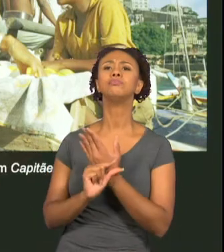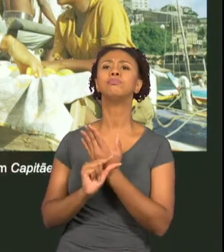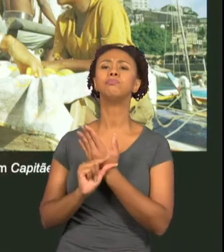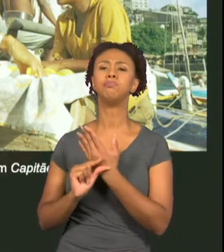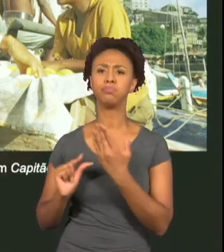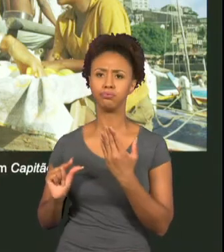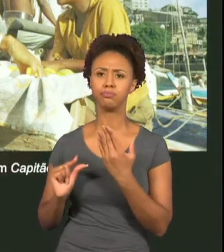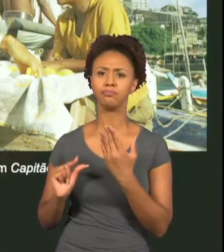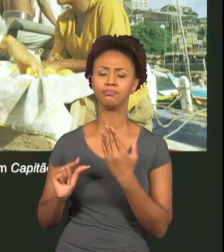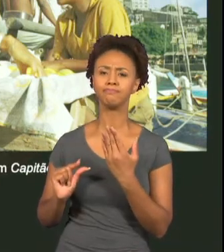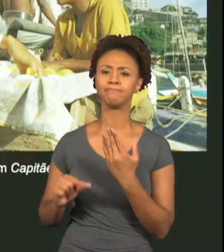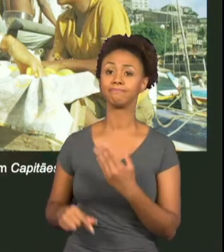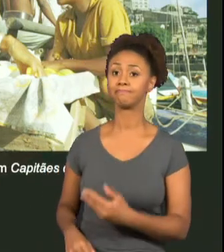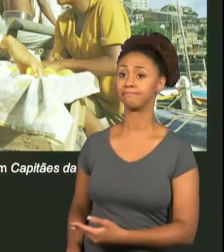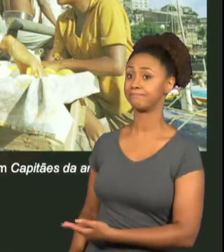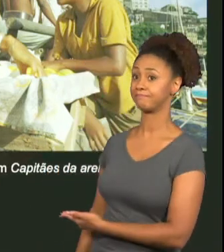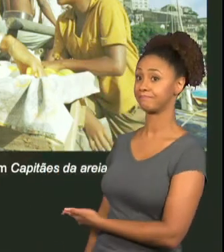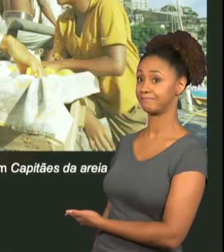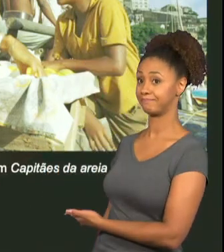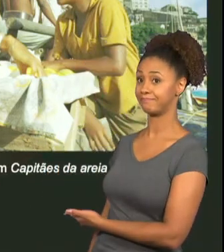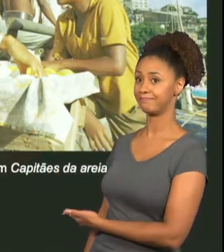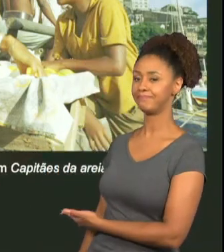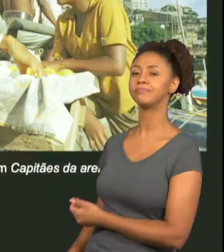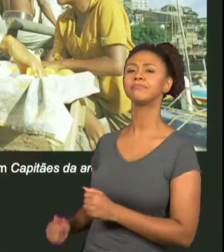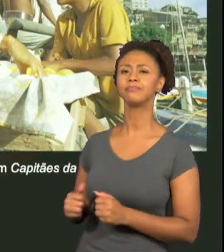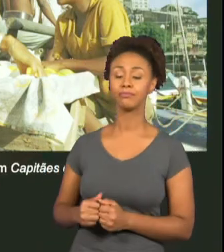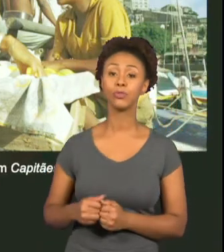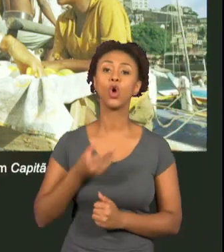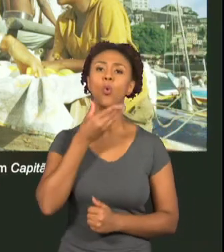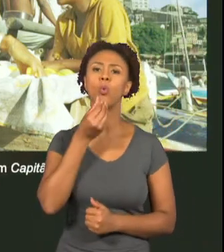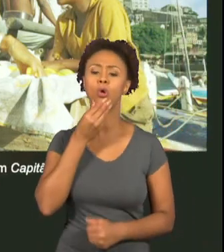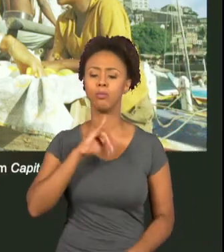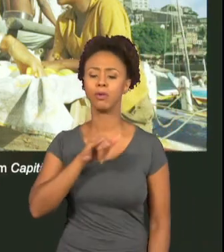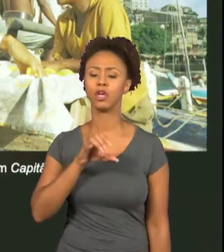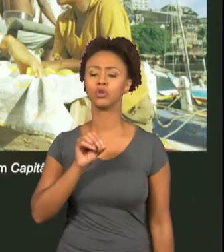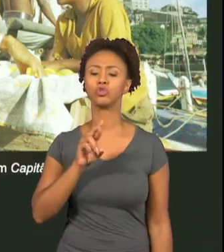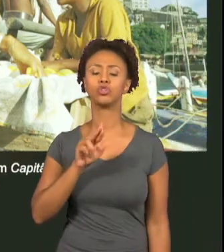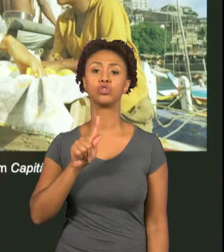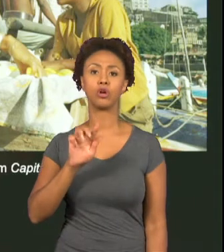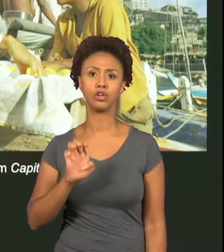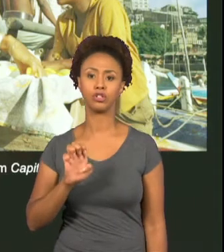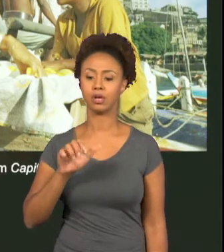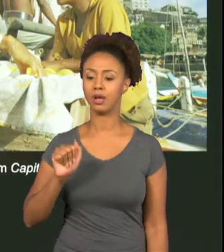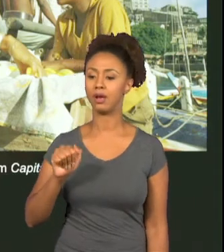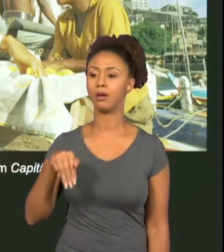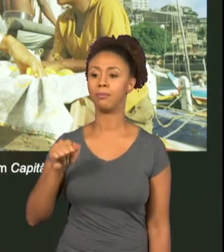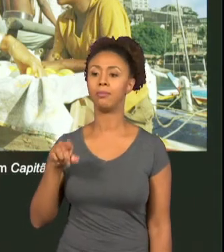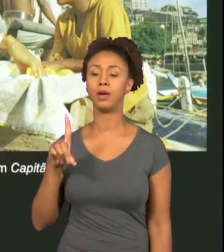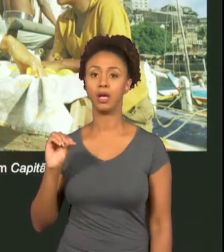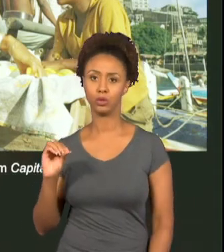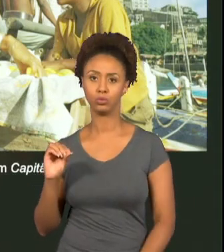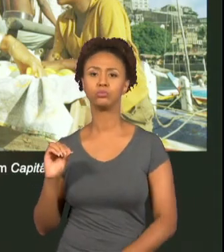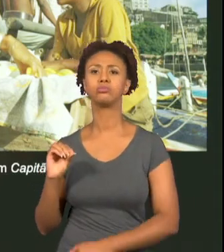JUSTAMENTE, JORGE AMADO DEIXA MUITO CLARO COMO ELE SE INTERESSOU EM MOSTRAR A VISÃO DA